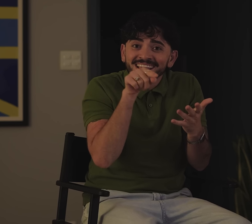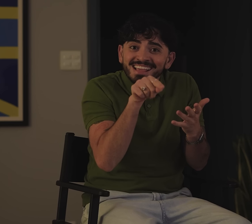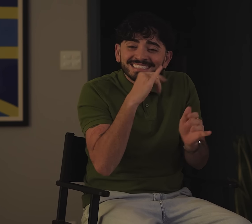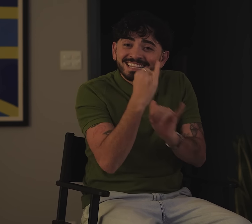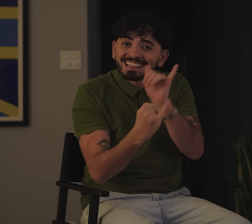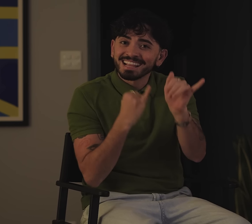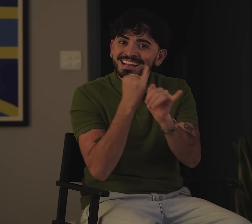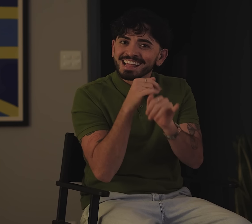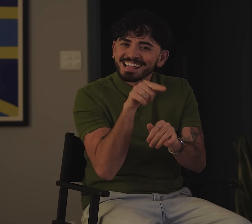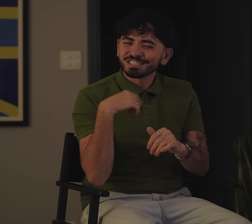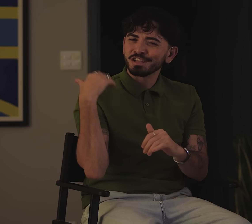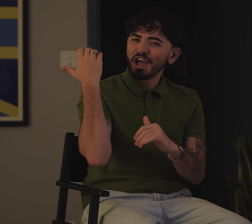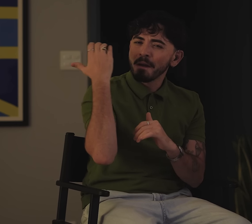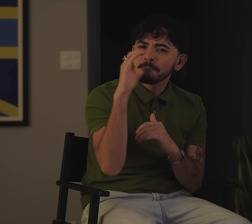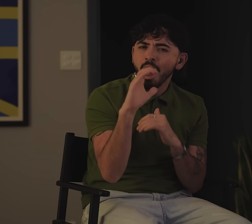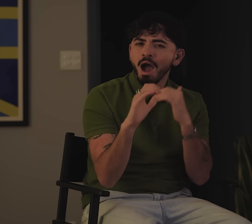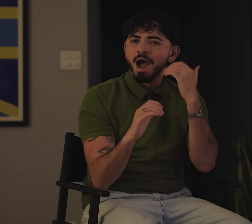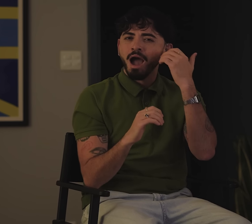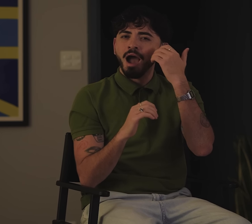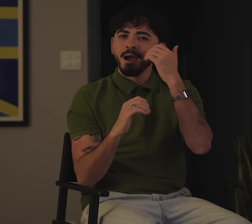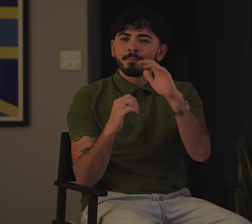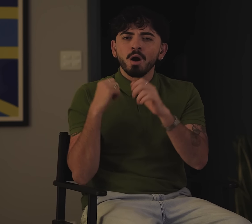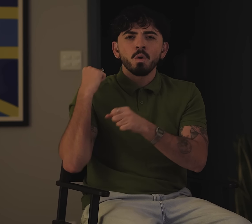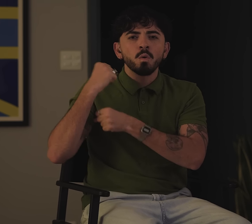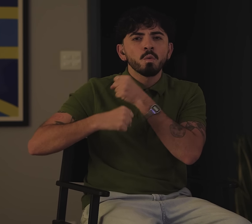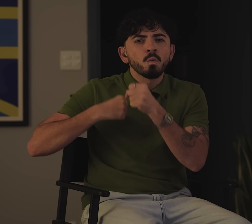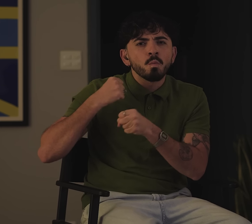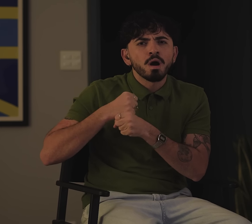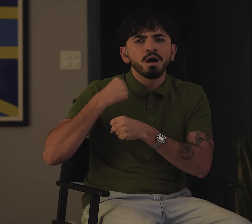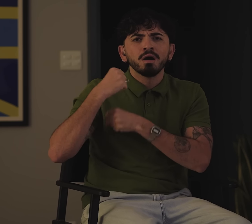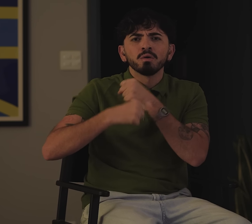Com o tempo, aquilo que começou no digital cresceu.